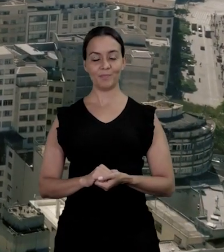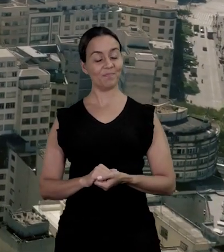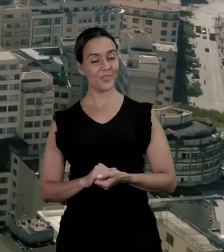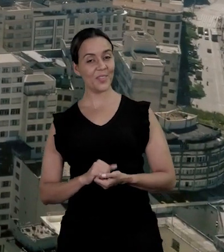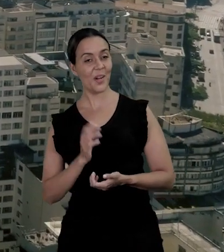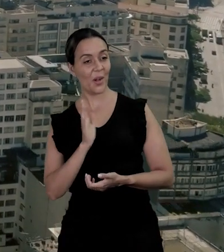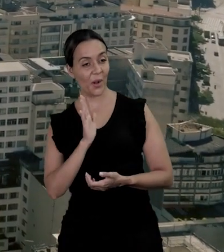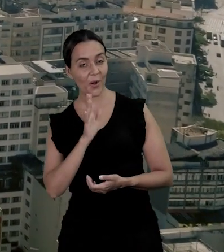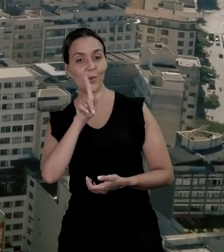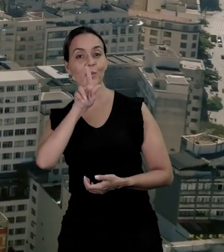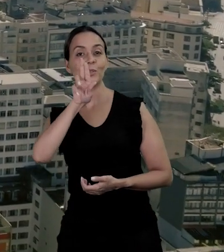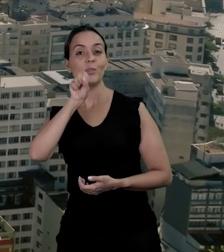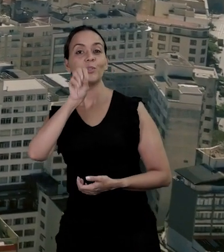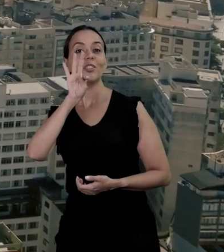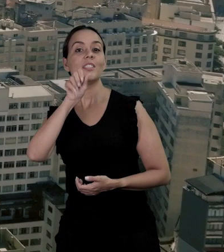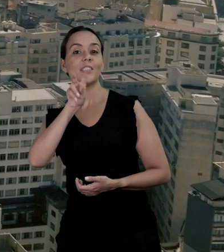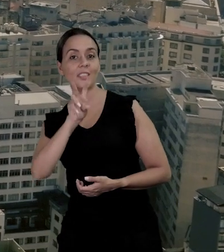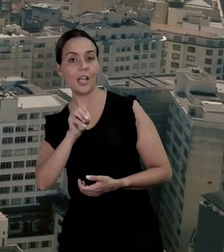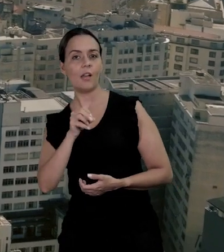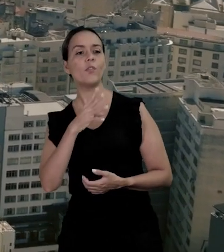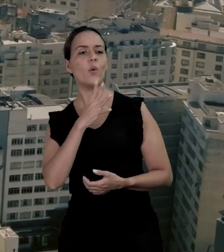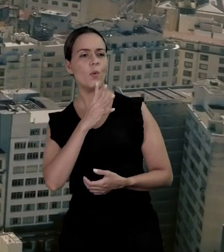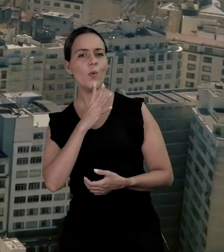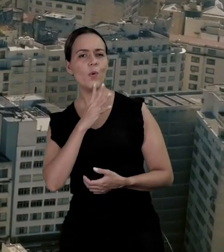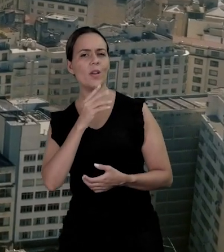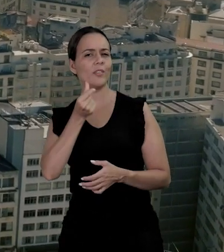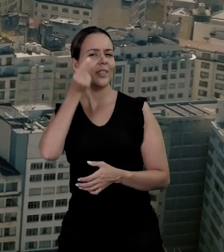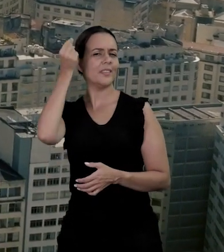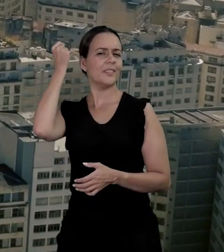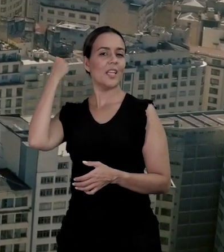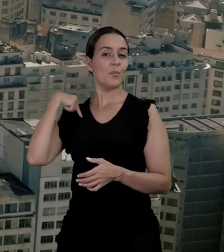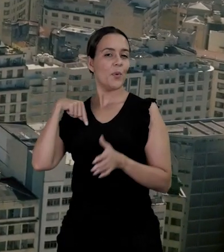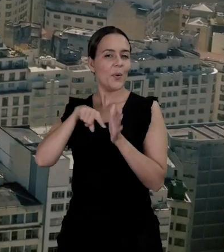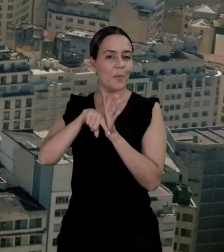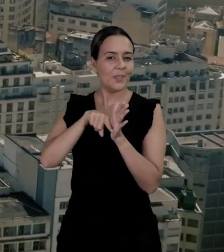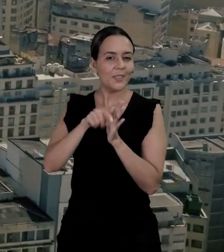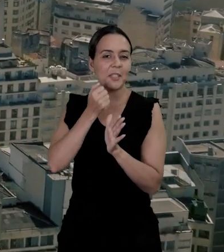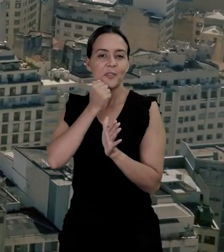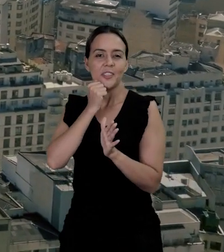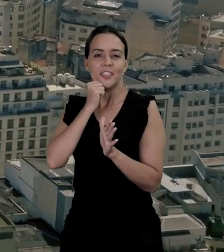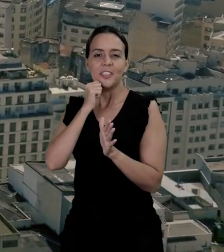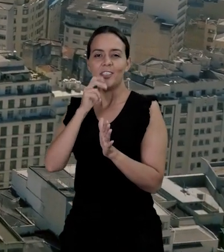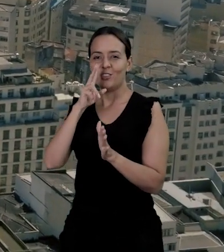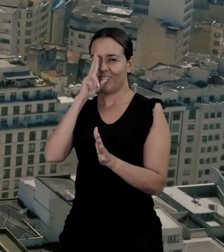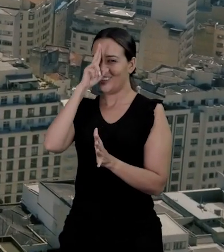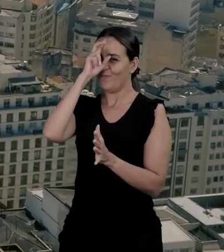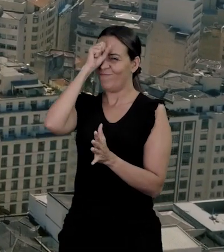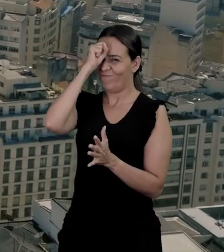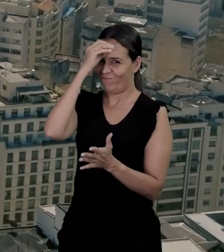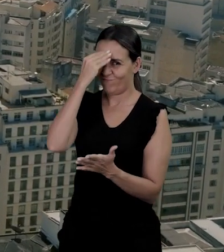Então, Gustavo, a gente já se conhece há um bom tempo, Eu sou cientista hardcore e você também é cientista, mas ator.